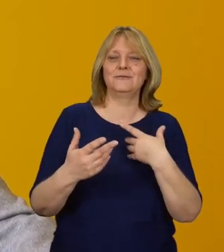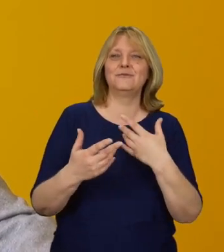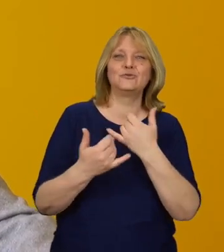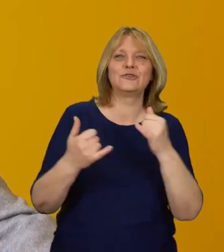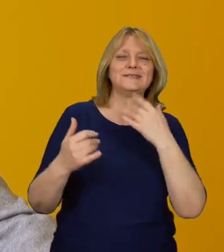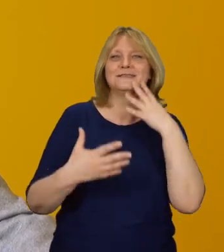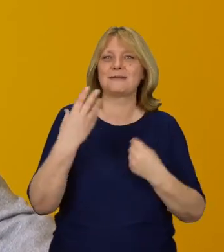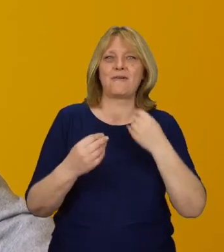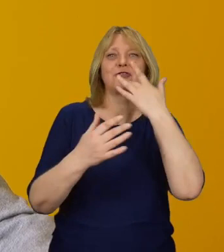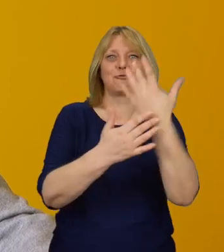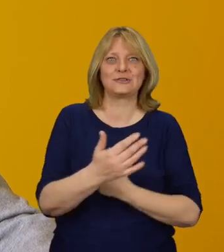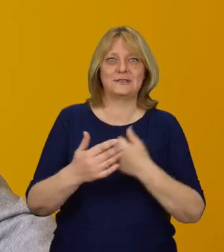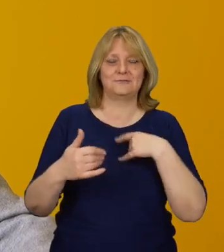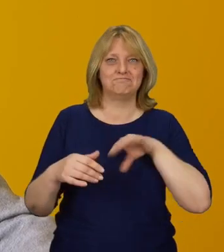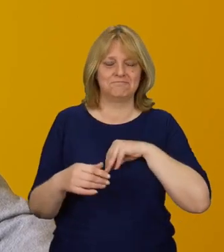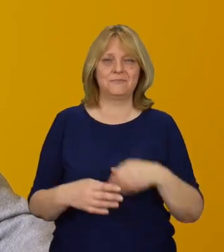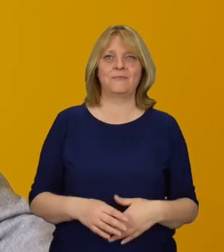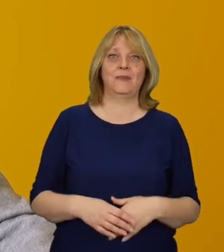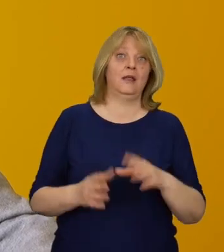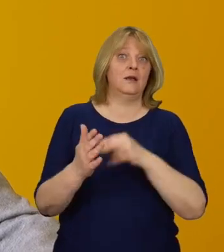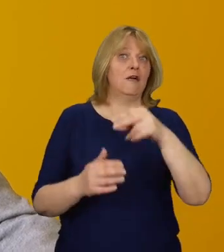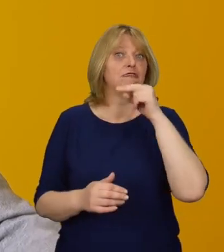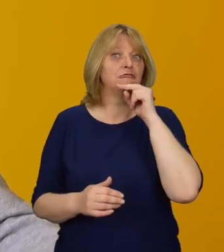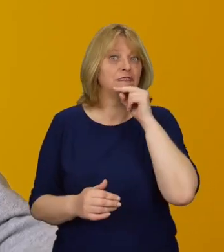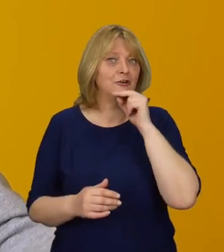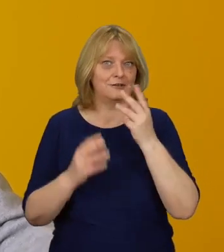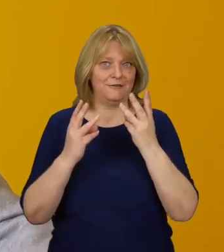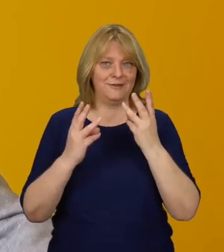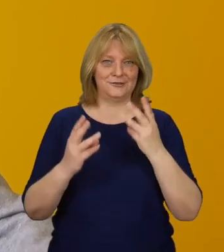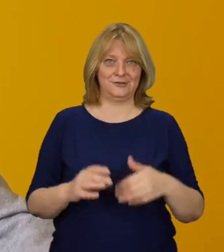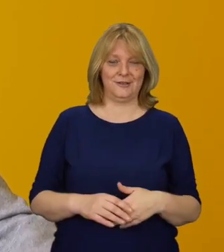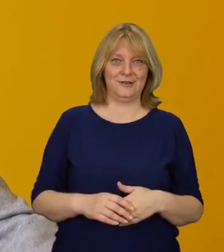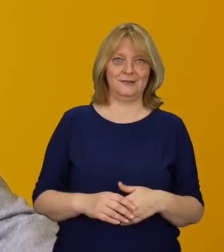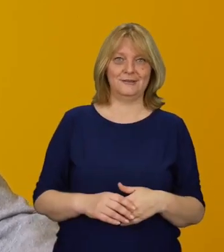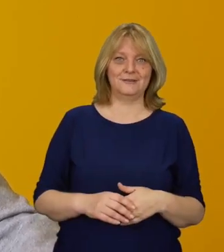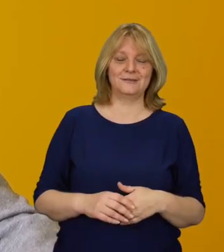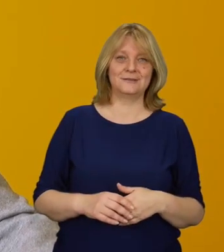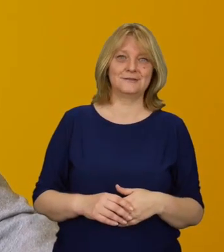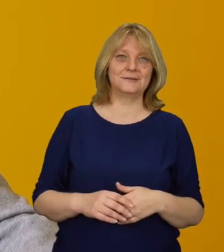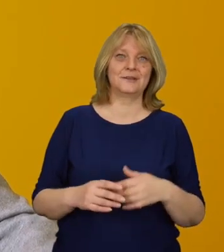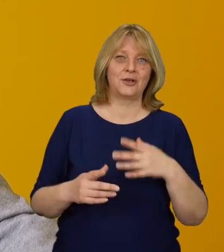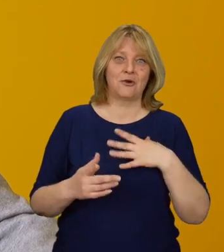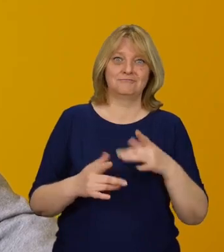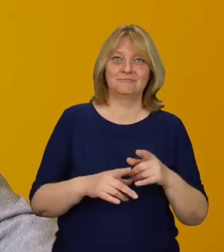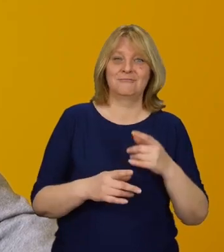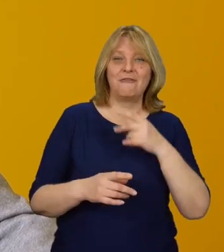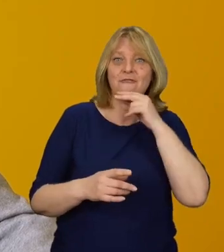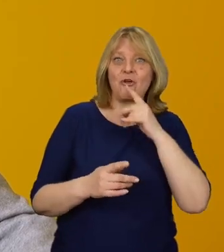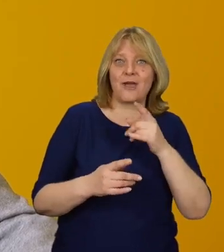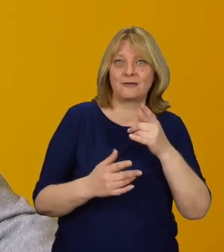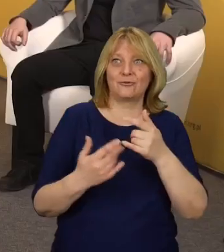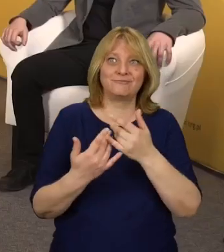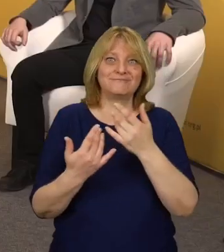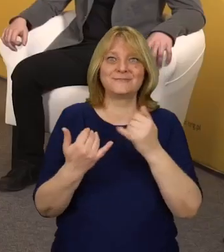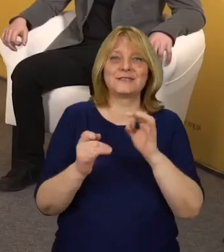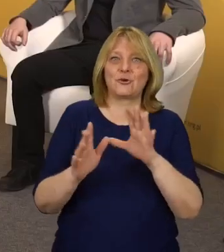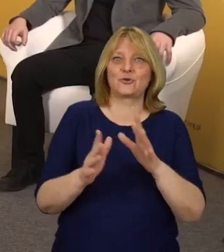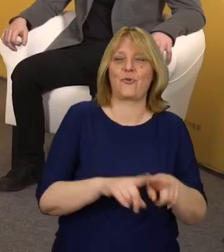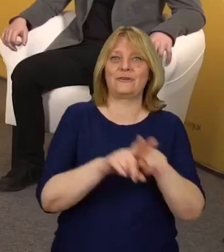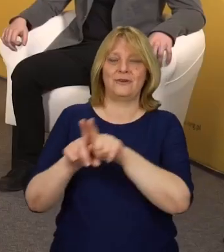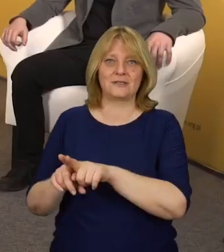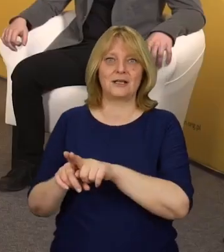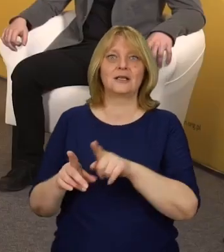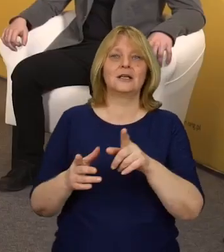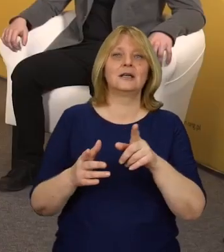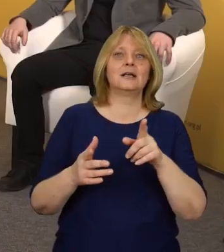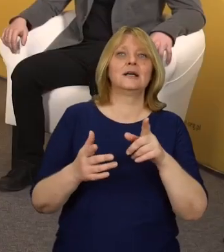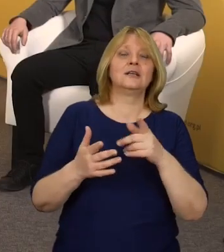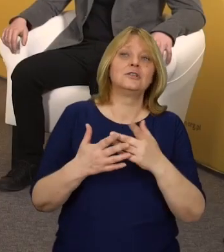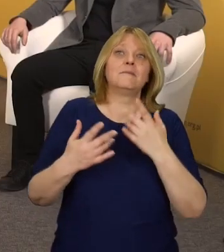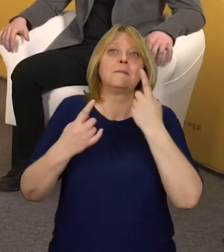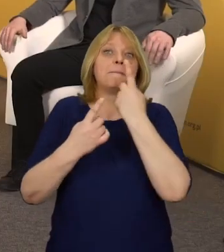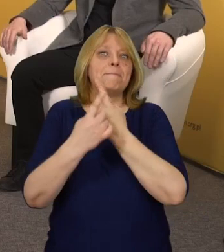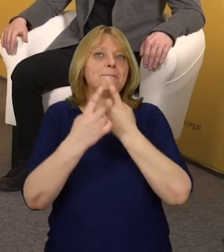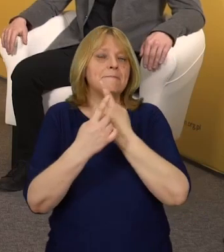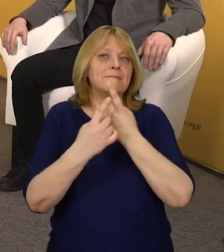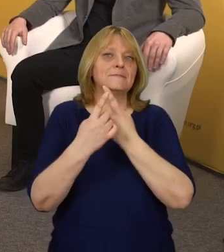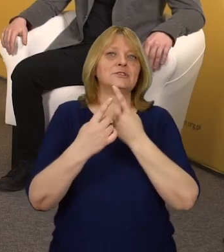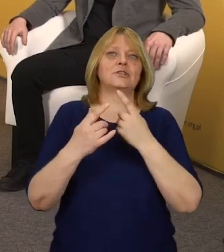Również woda jest ważnym elementem uniwersalnych rozwiązań, a także myślenie czy